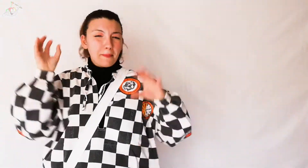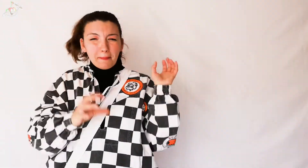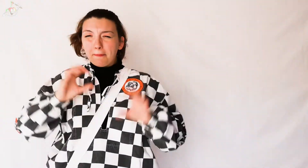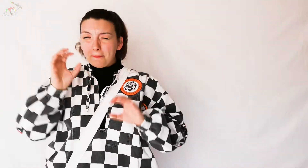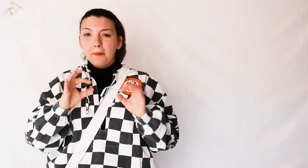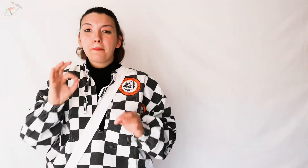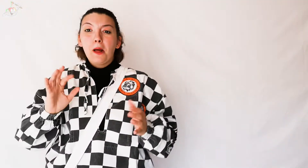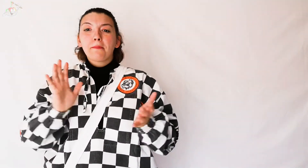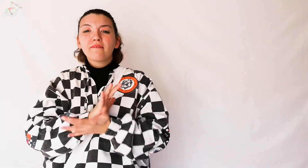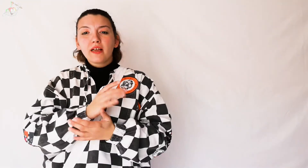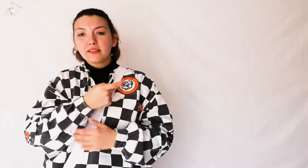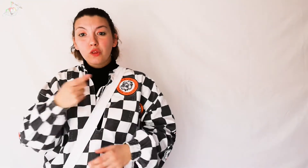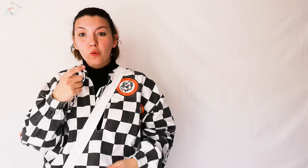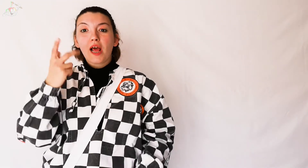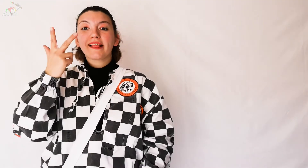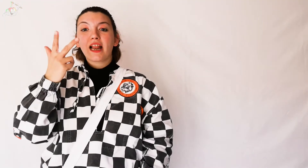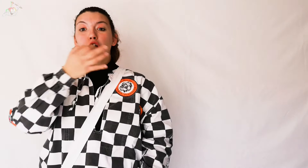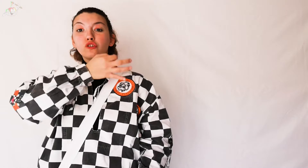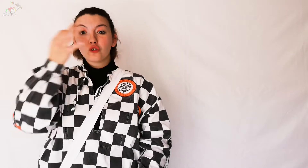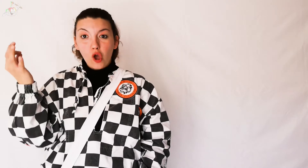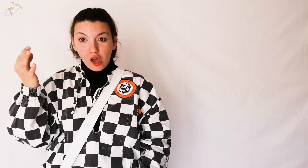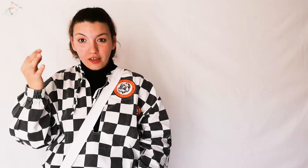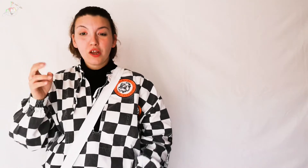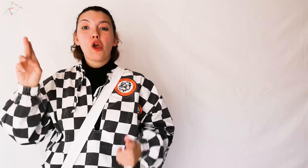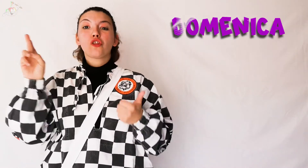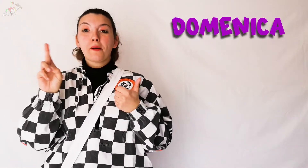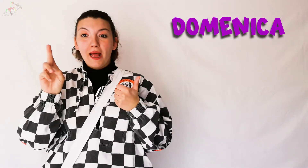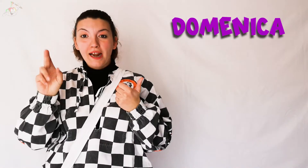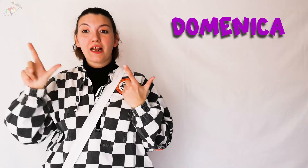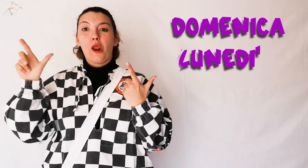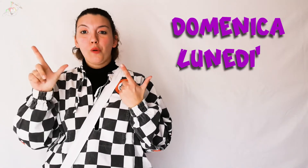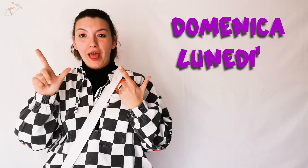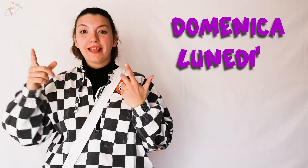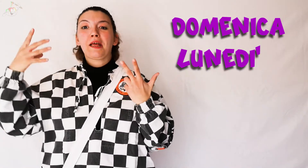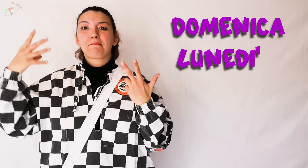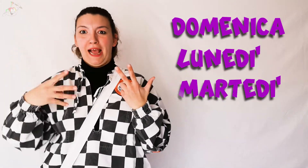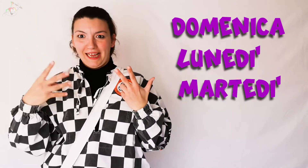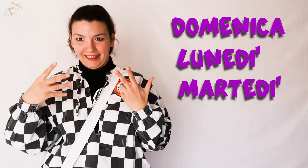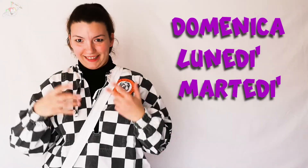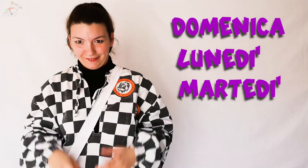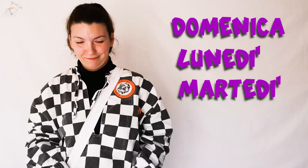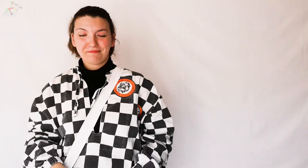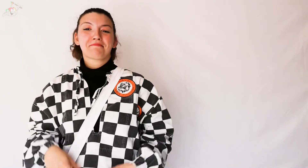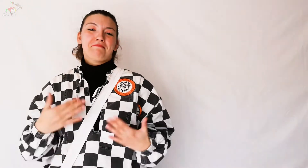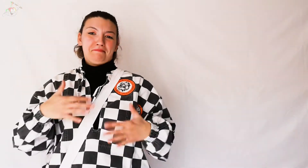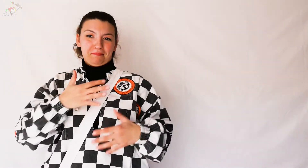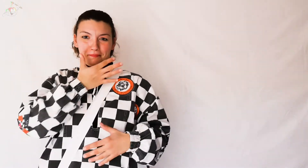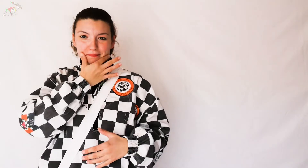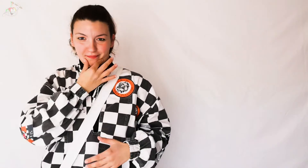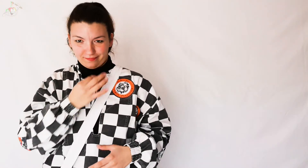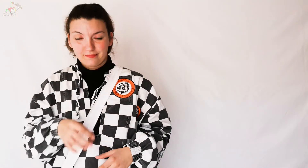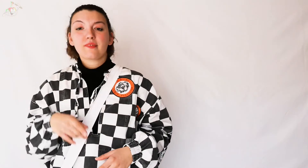Il lancio e la festa durano tre giorni: domenica, lunedì e martedì. E' molto bello.